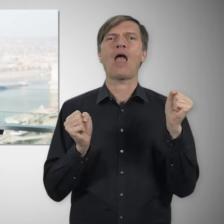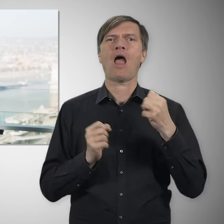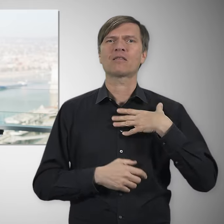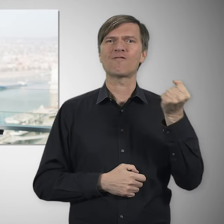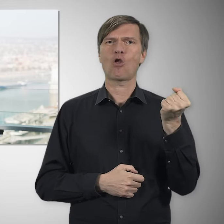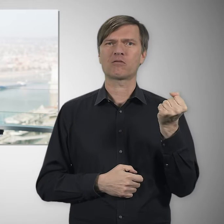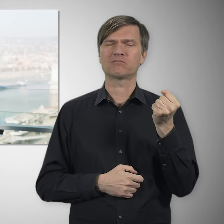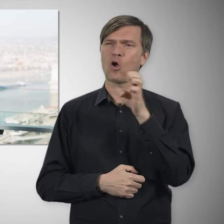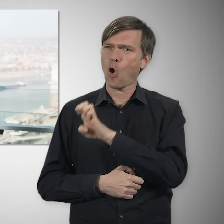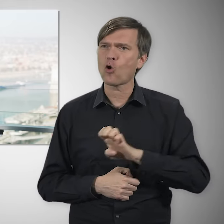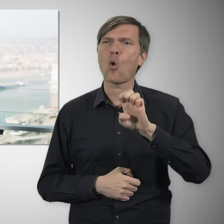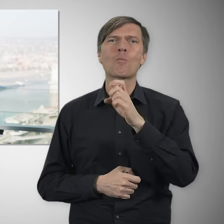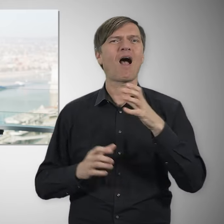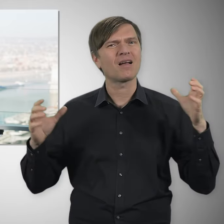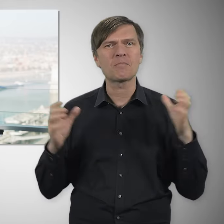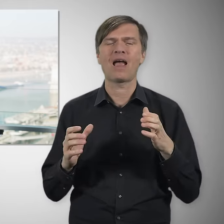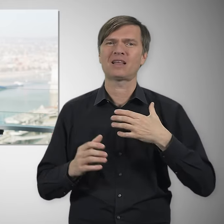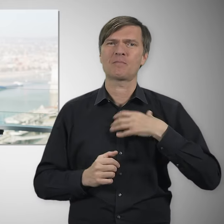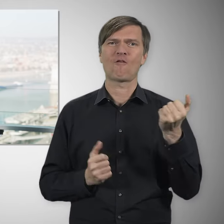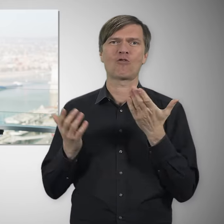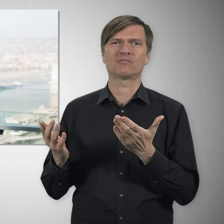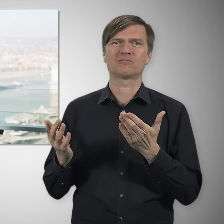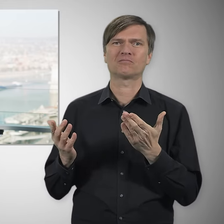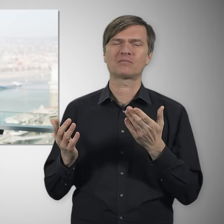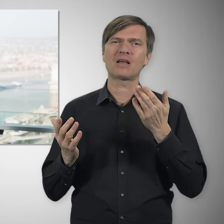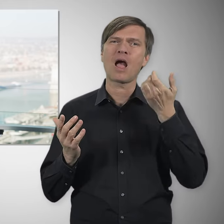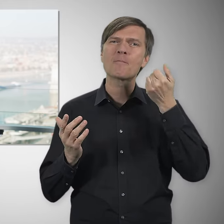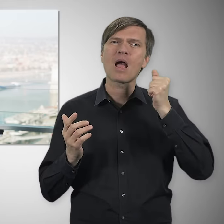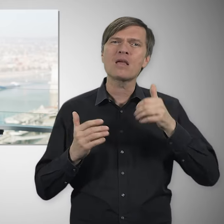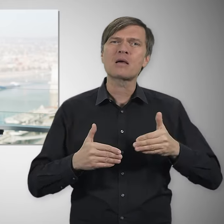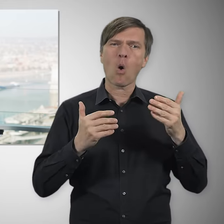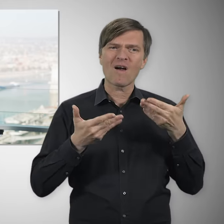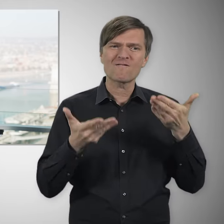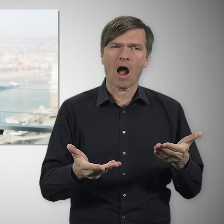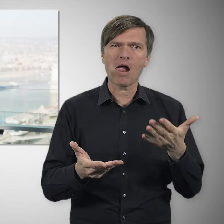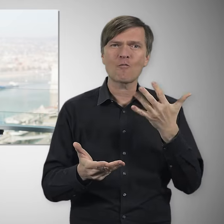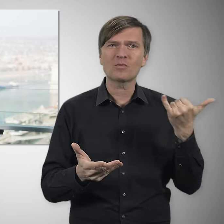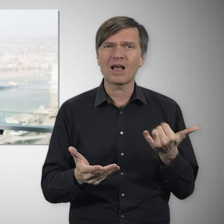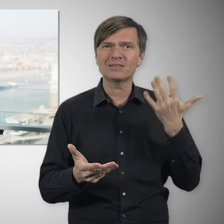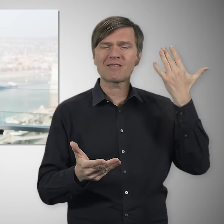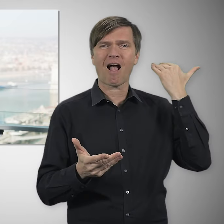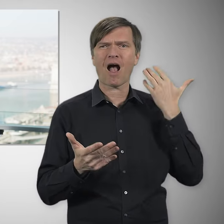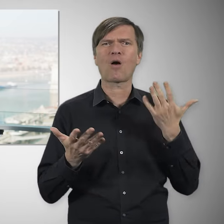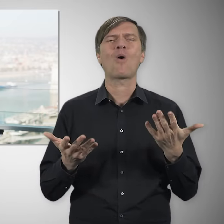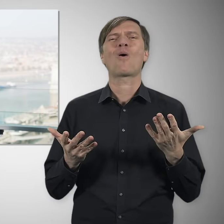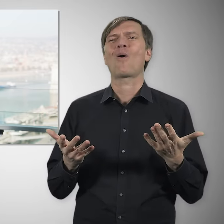ein gesamteuropäischer Sieg. Der Fall der Berliner Mauer vor 35 Jahren war der glückliche Höhepunkt